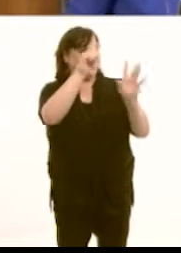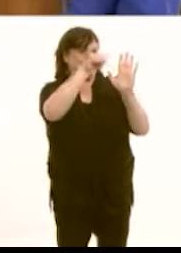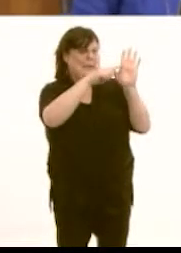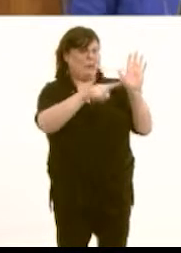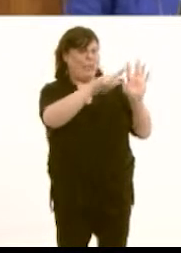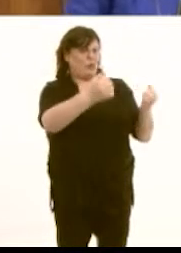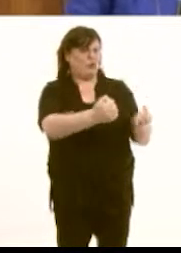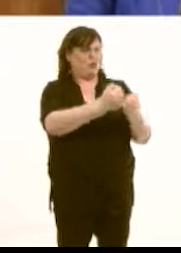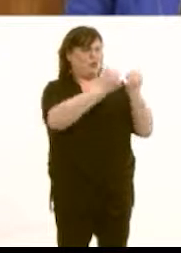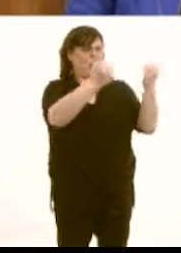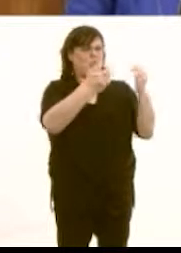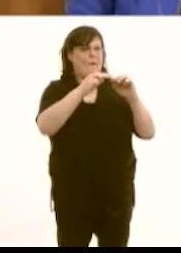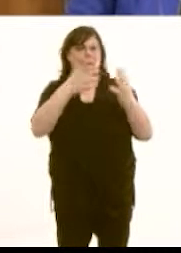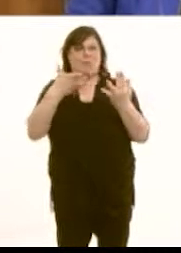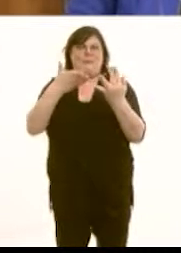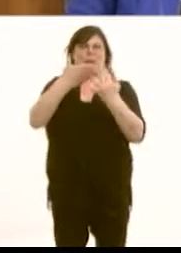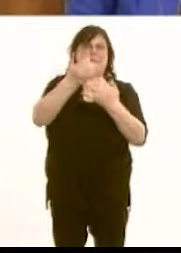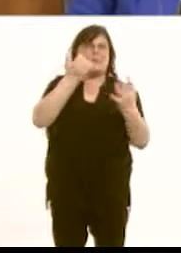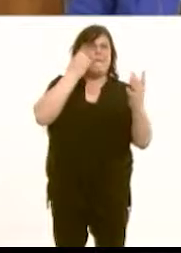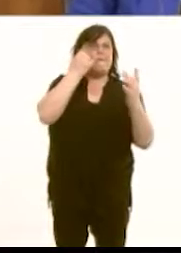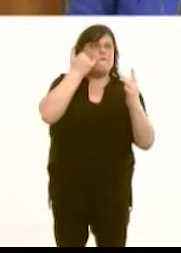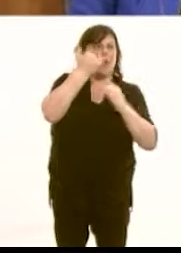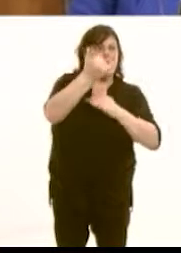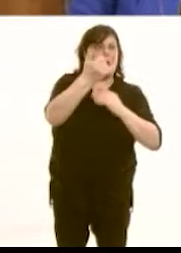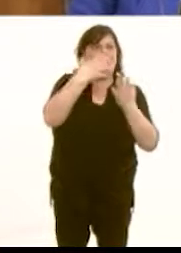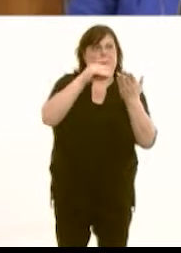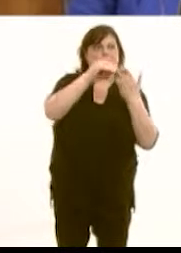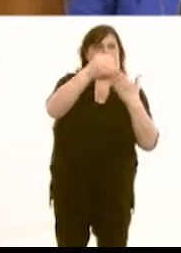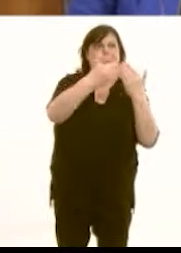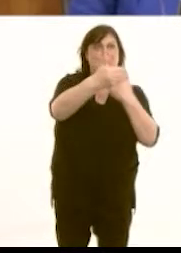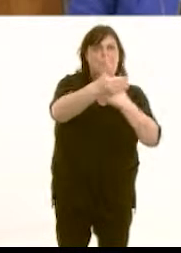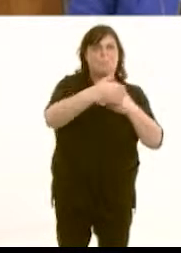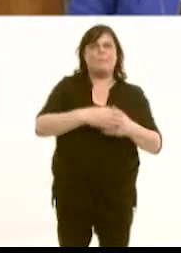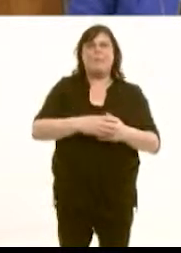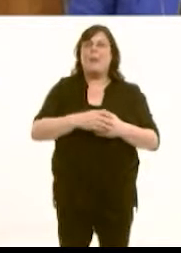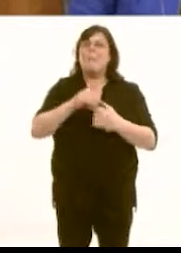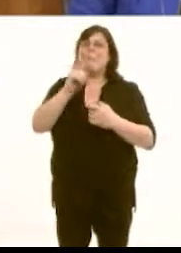Serch hynny, rym ni wedi bod yn gwthio Llywodraeth y Deyrnas Unedig a hefyd y gweithredwyr er